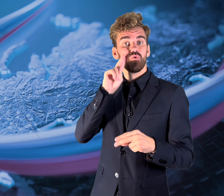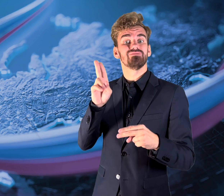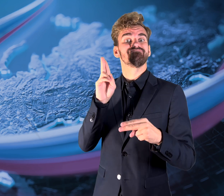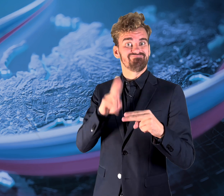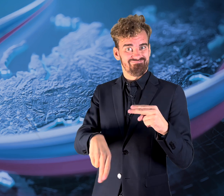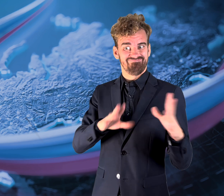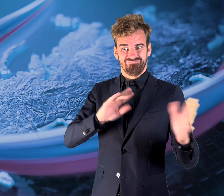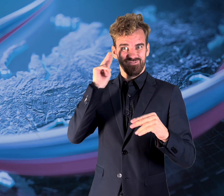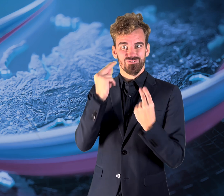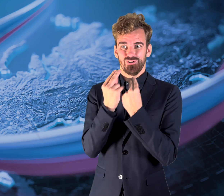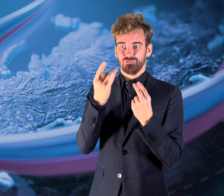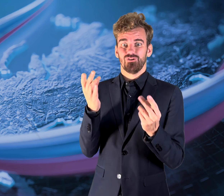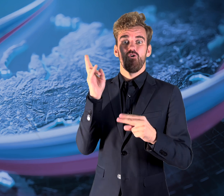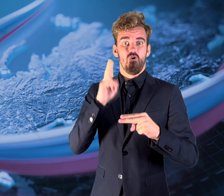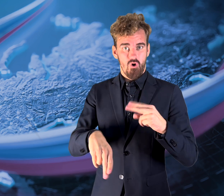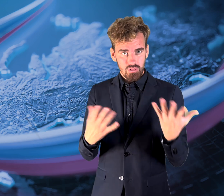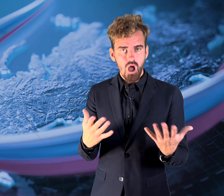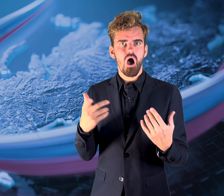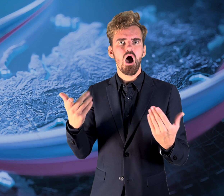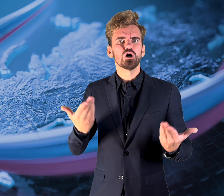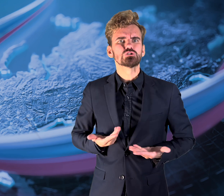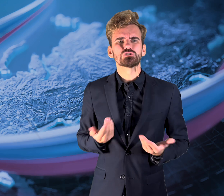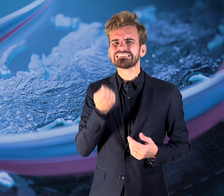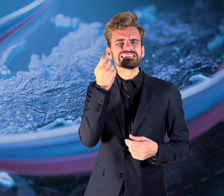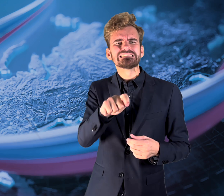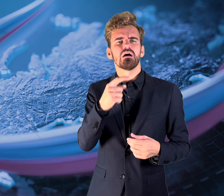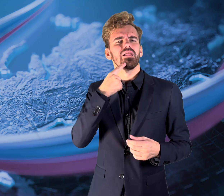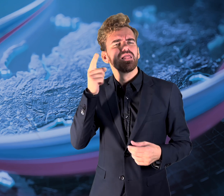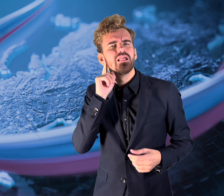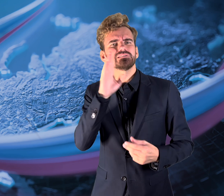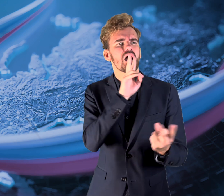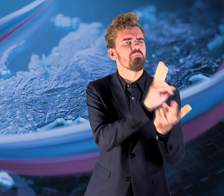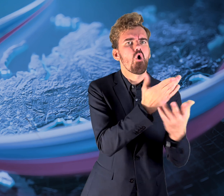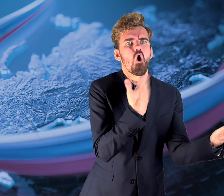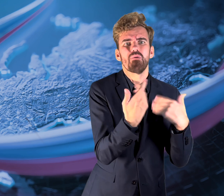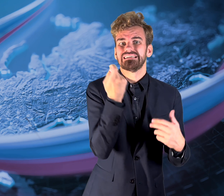кто ранее изучал РЖЯ, но не имеет практики общения